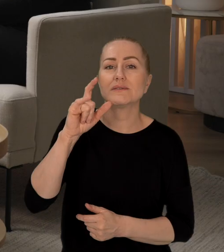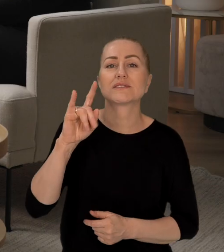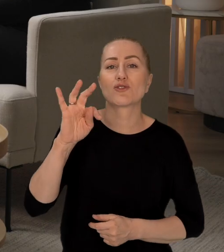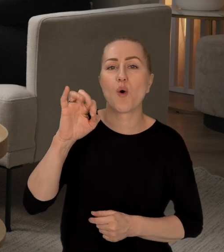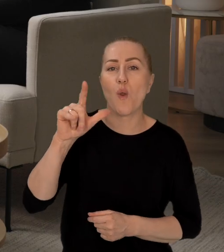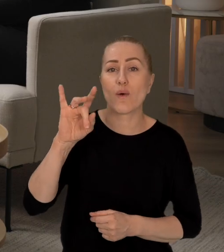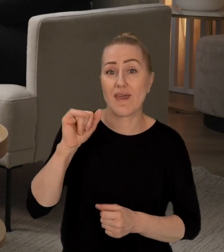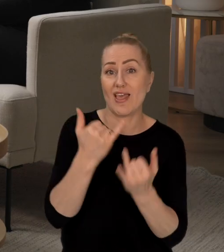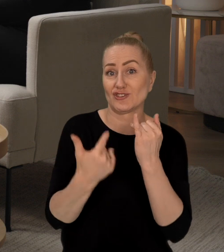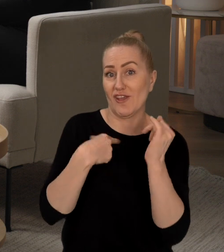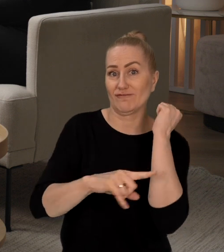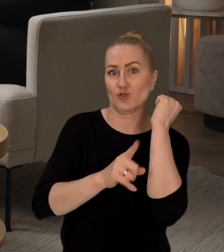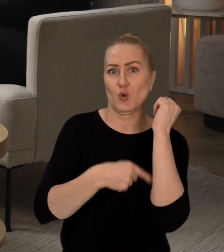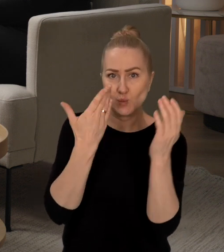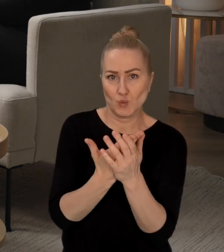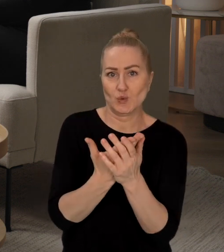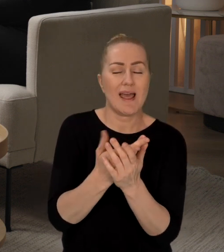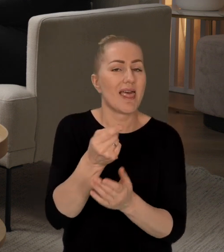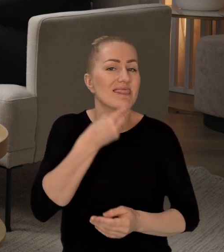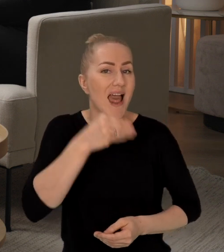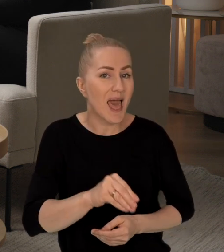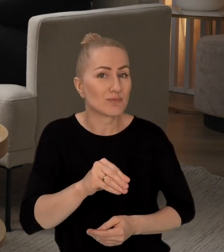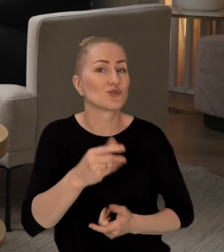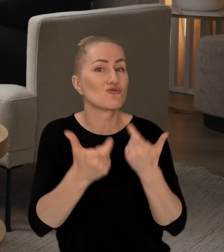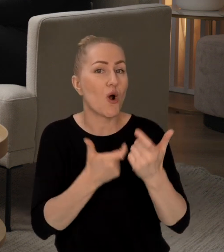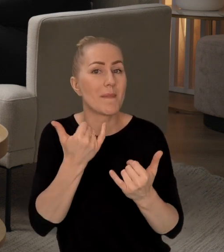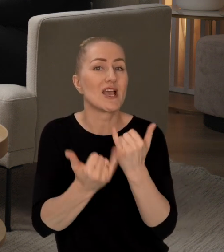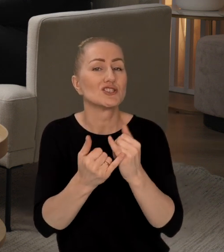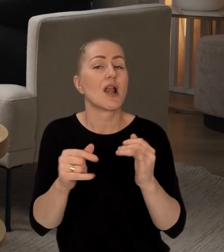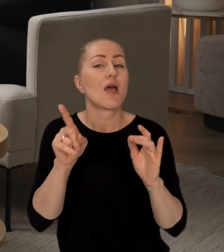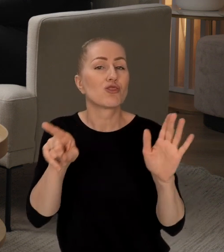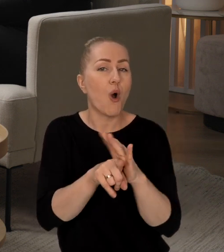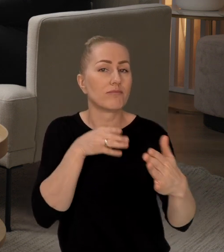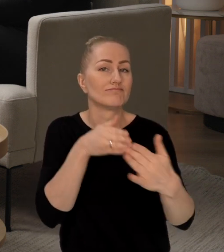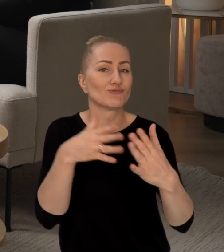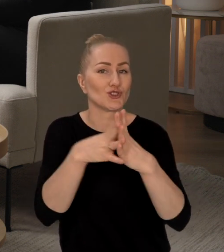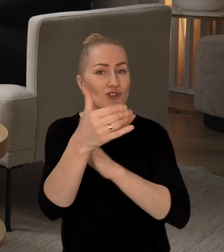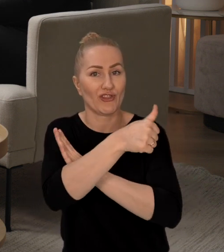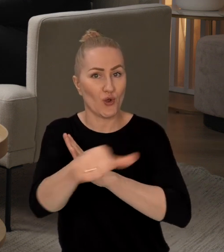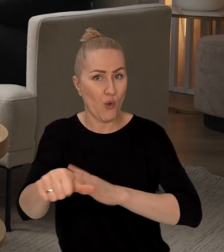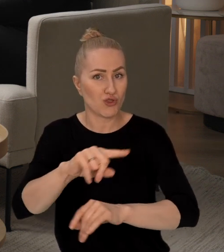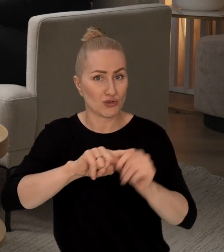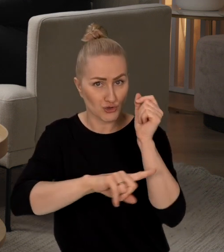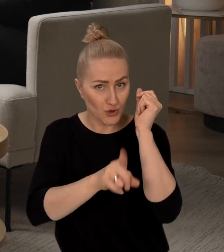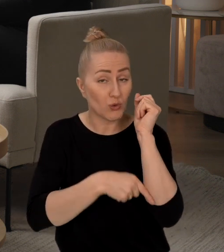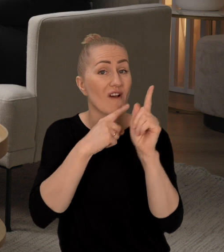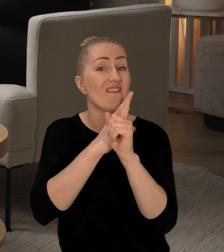Idealną sytuacją jest pobranie cytologii do 10 tygodnia ciąży zgodnie z aktualnymi rekomendacjami.